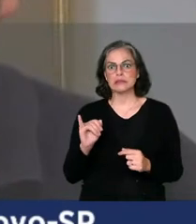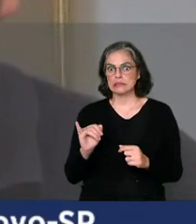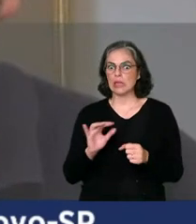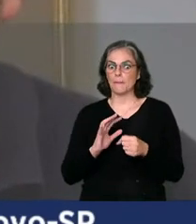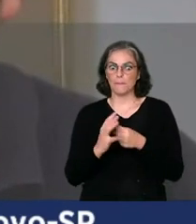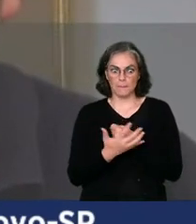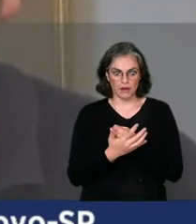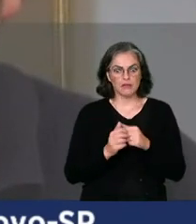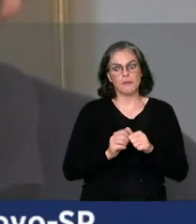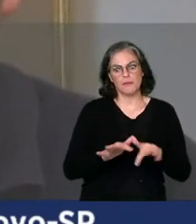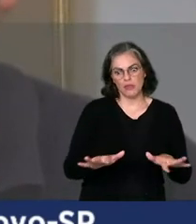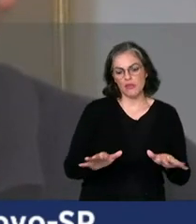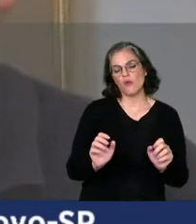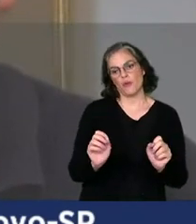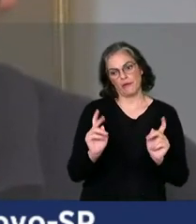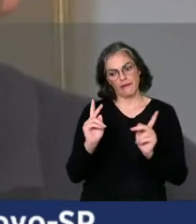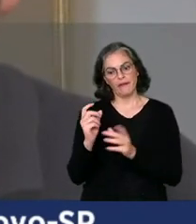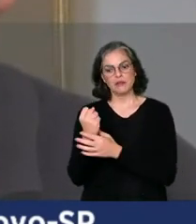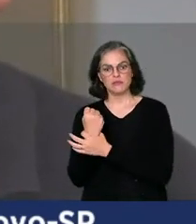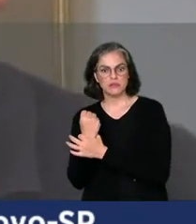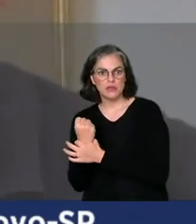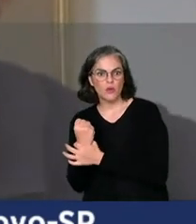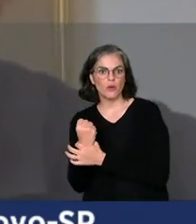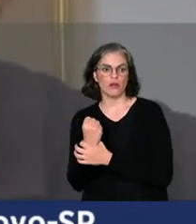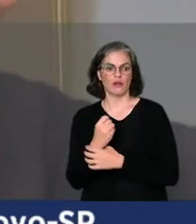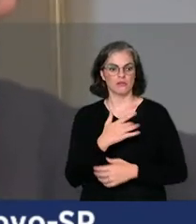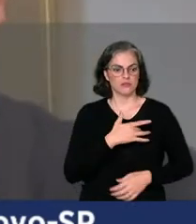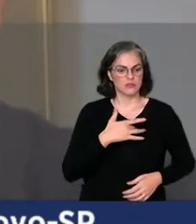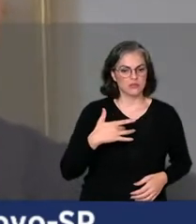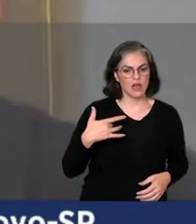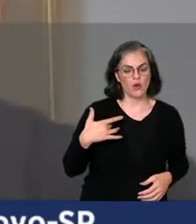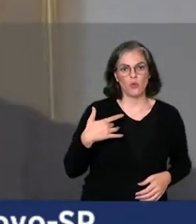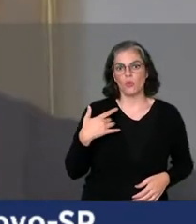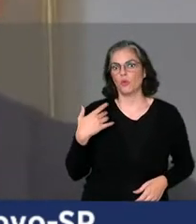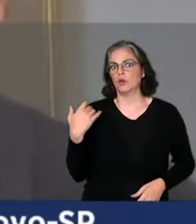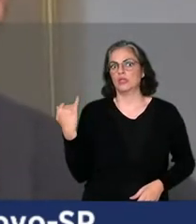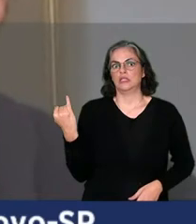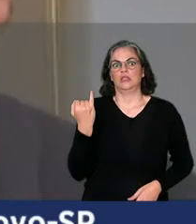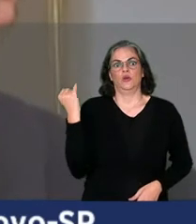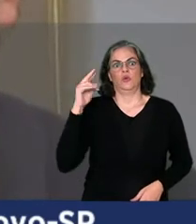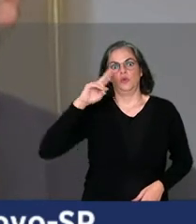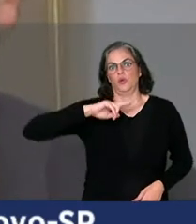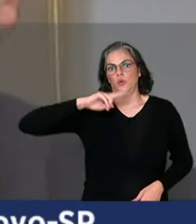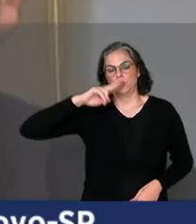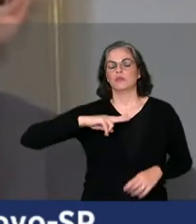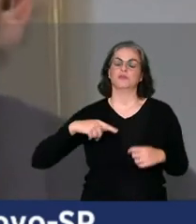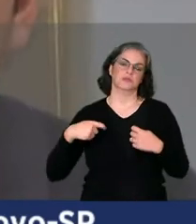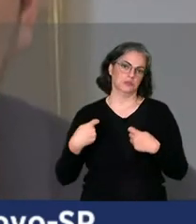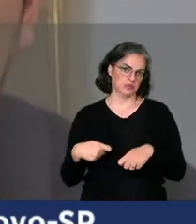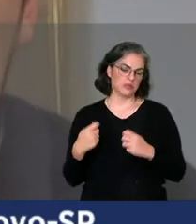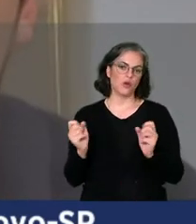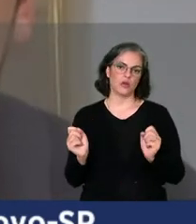SENTIDO, SE PODE QUEBRAR ALGUM TEÇO TETO É PARA A SAÚDE, PARA A SEGURANÇA, QUESTIONO ABSOLUTAMENTE PRIORITÁRIAS DURANTE UMA PANDEMIA. NÃO